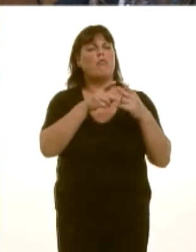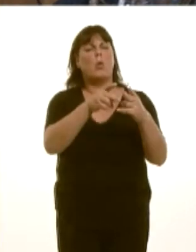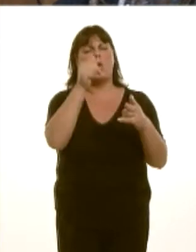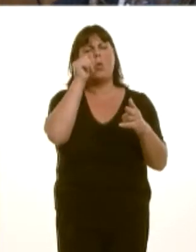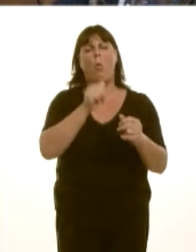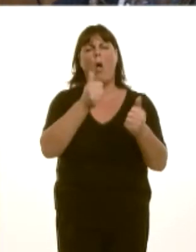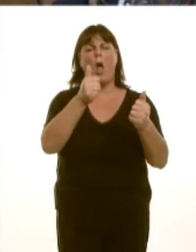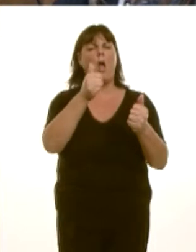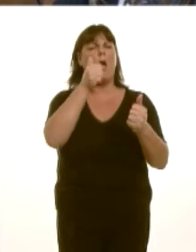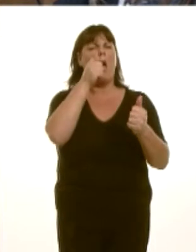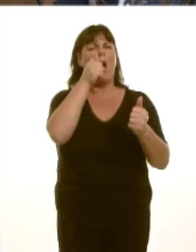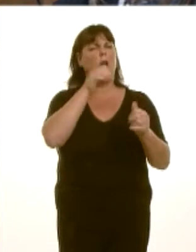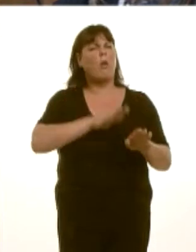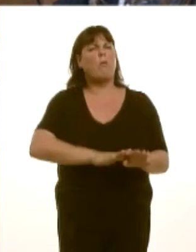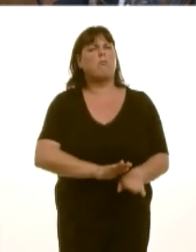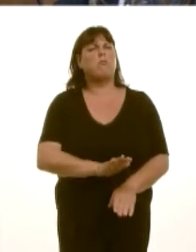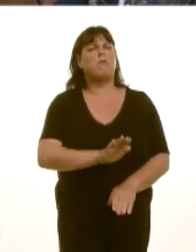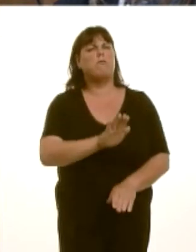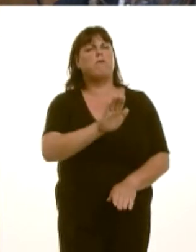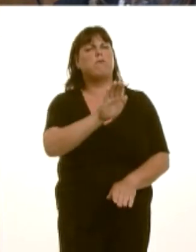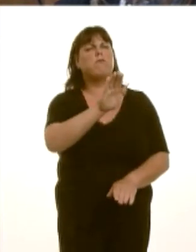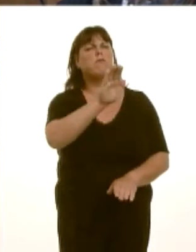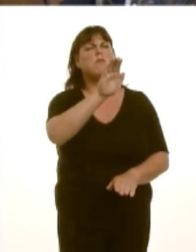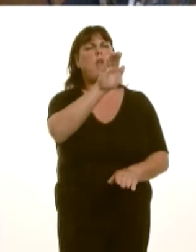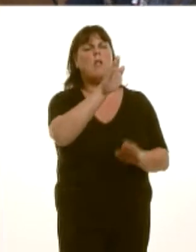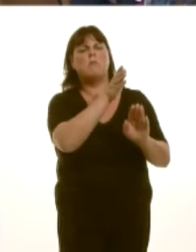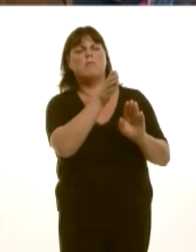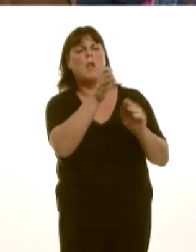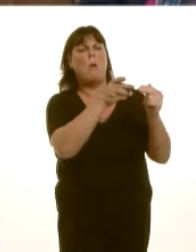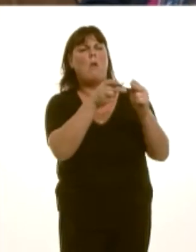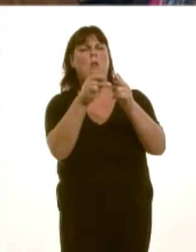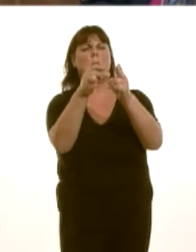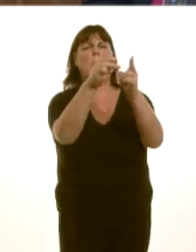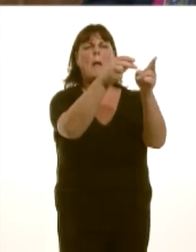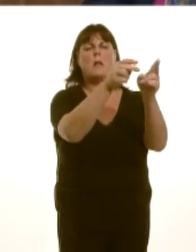Byddem wedi meddwl, o adnabod yr ardal, y byddai creu fordd osgoi yn brosiect mawr—man